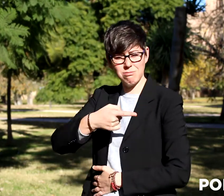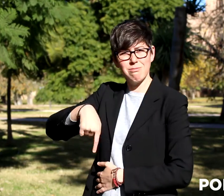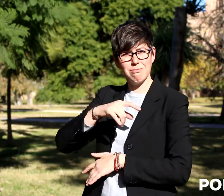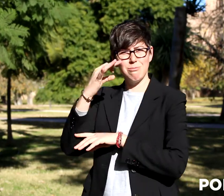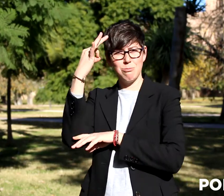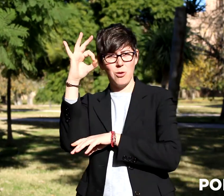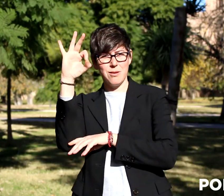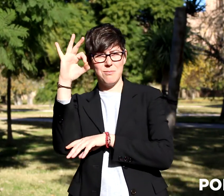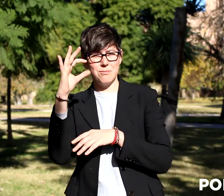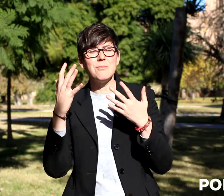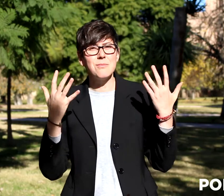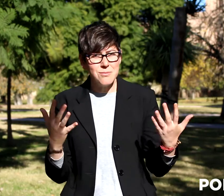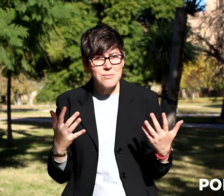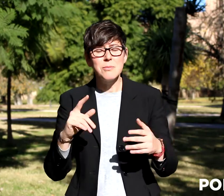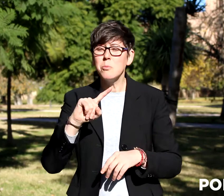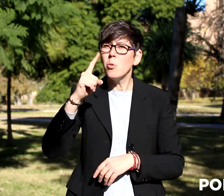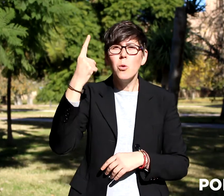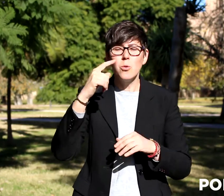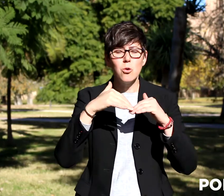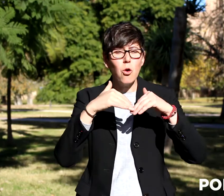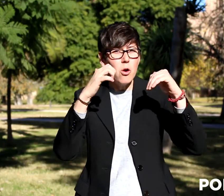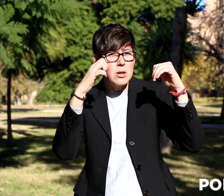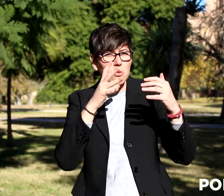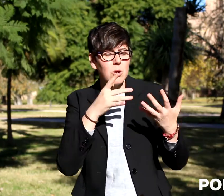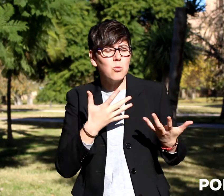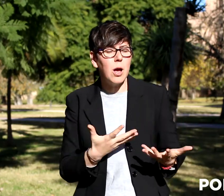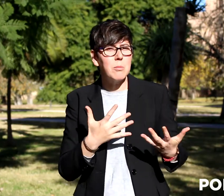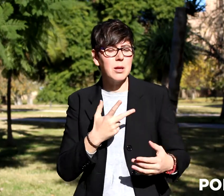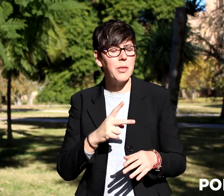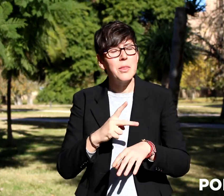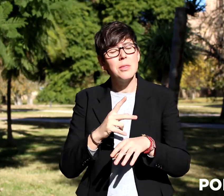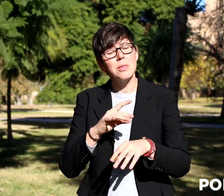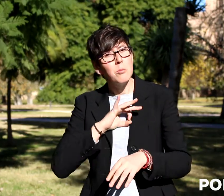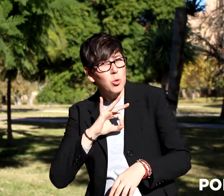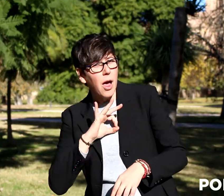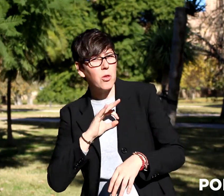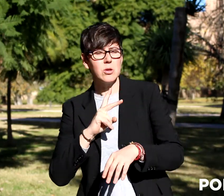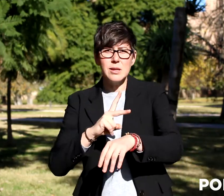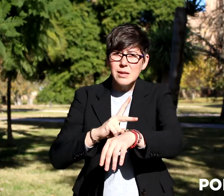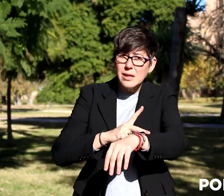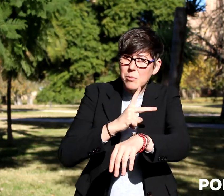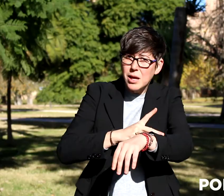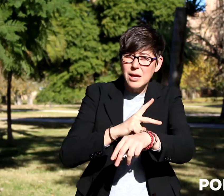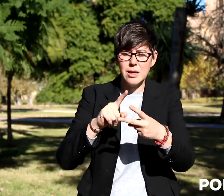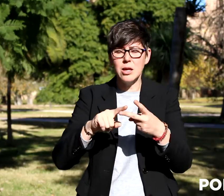representando a Podem. En primer lugar voy a hablar del Congreso. Nuestros diputados